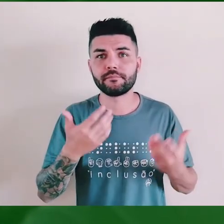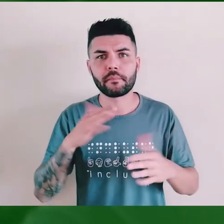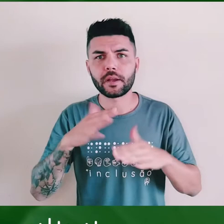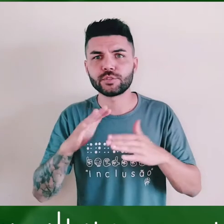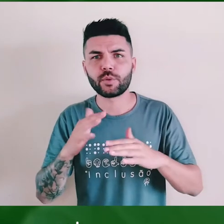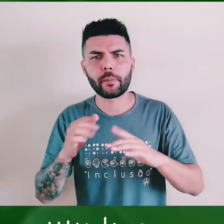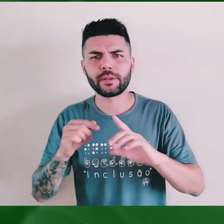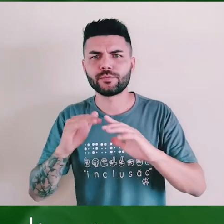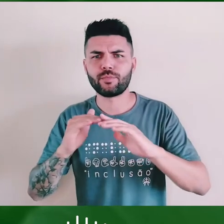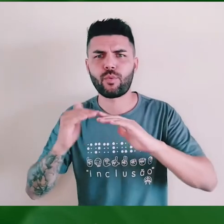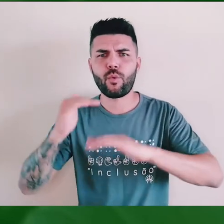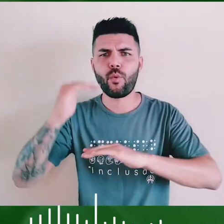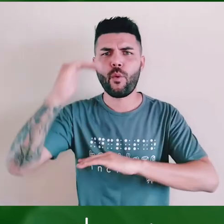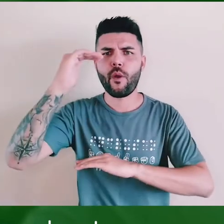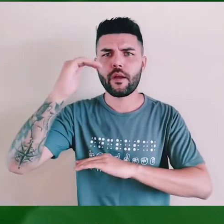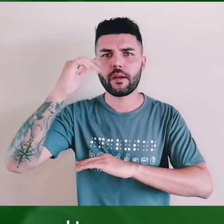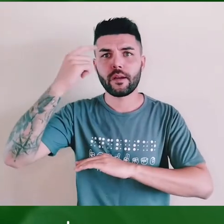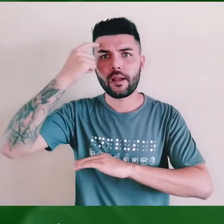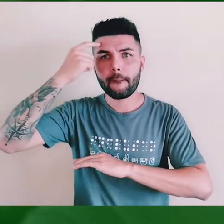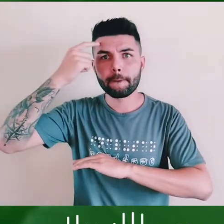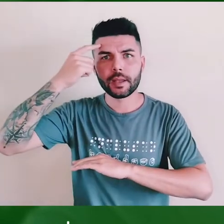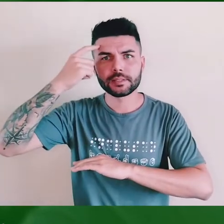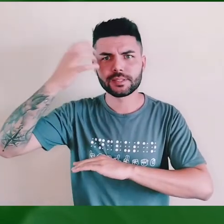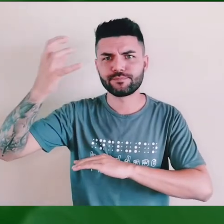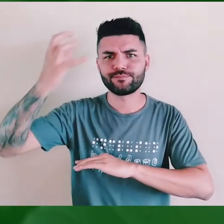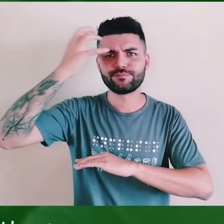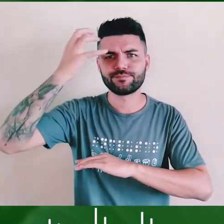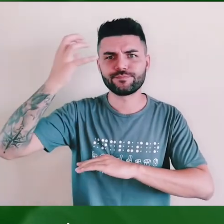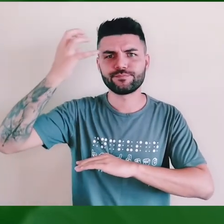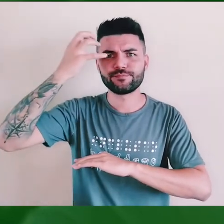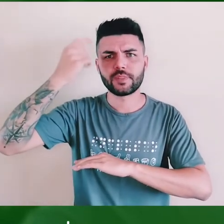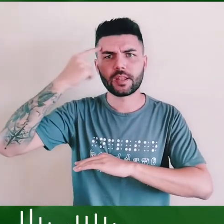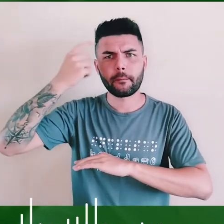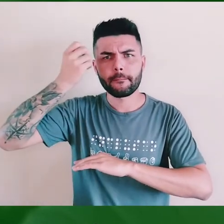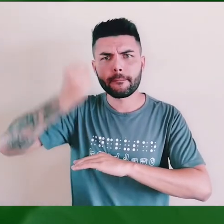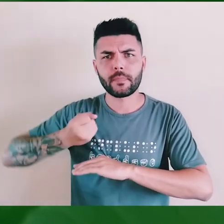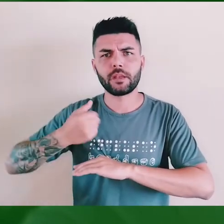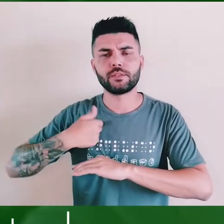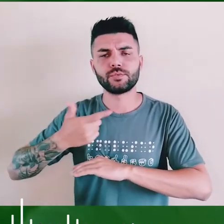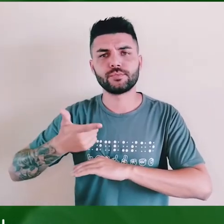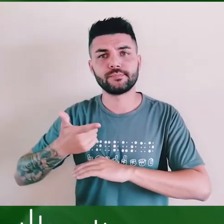pois na nossa cabeça é muito forte. Nossa cabeça é capaz de criar e destruir monstros,